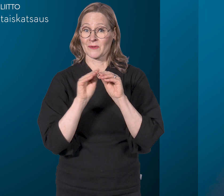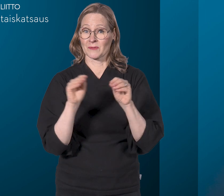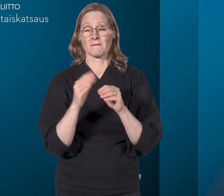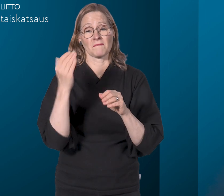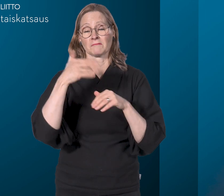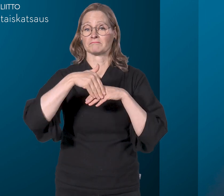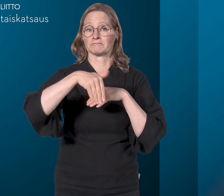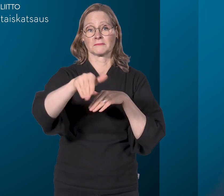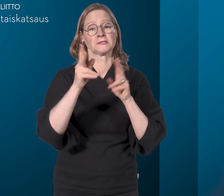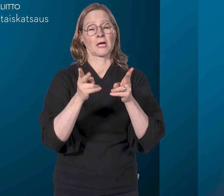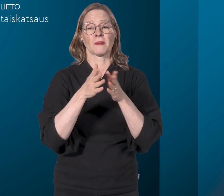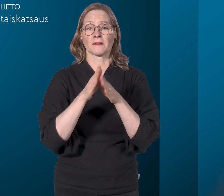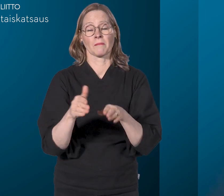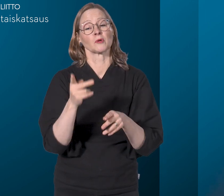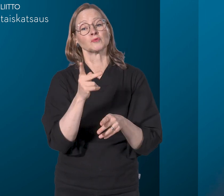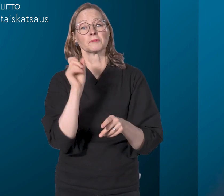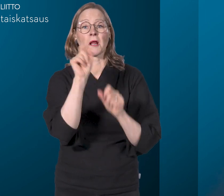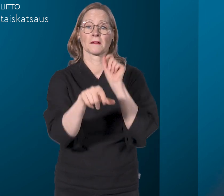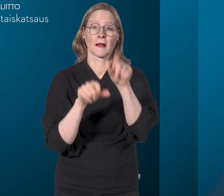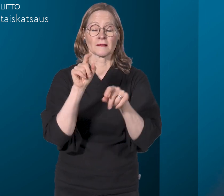Neuvontaan voi yhä entiseen tapaan lähettää kysymyksiä, -